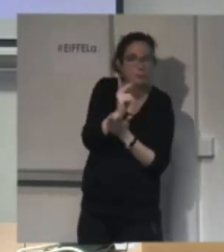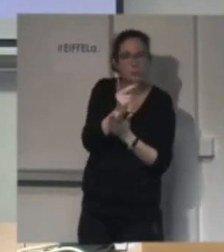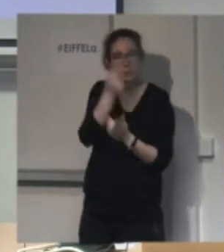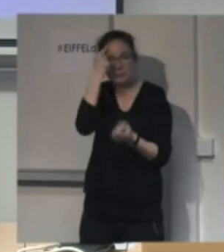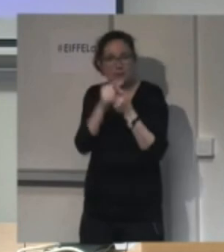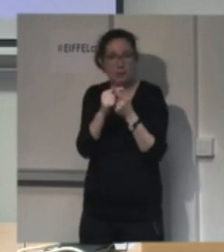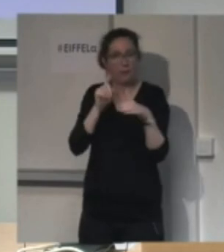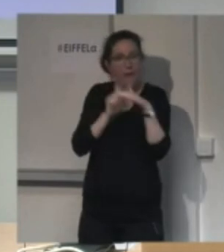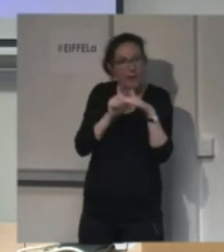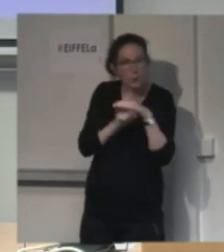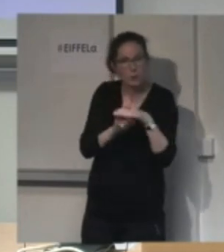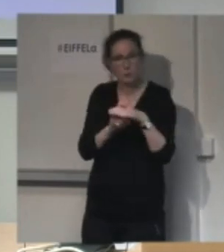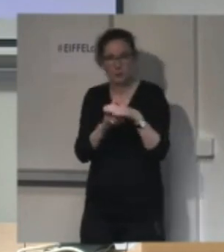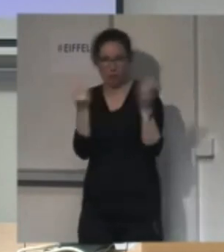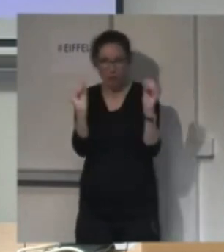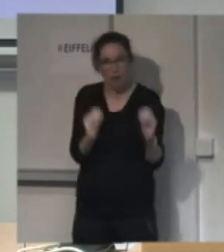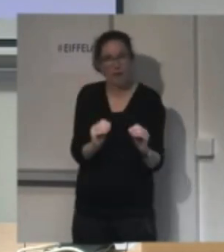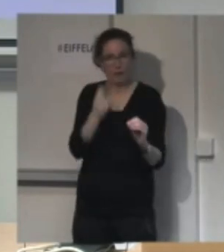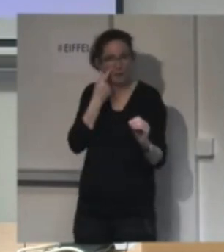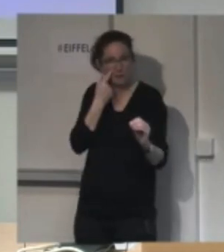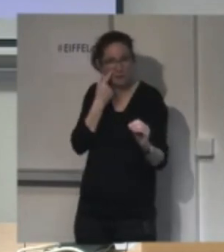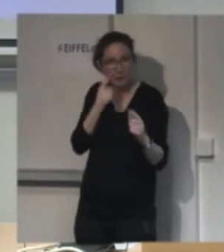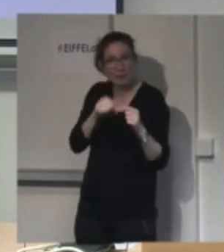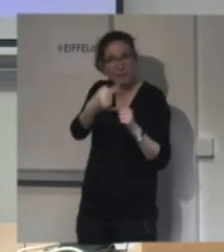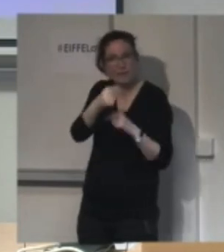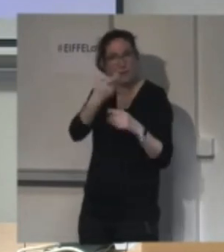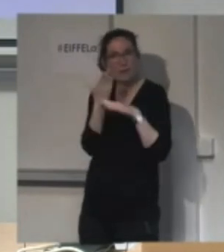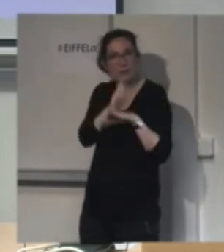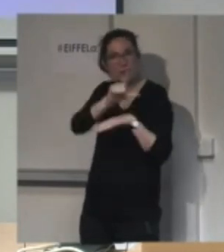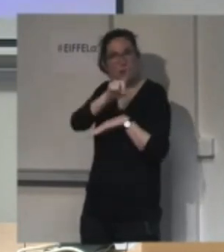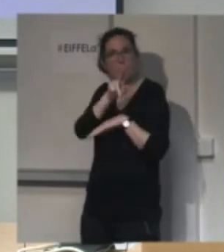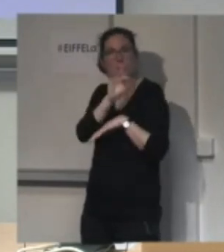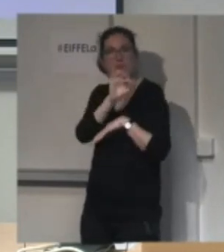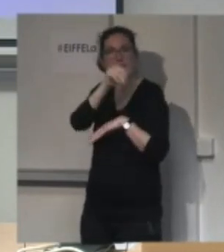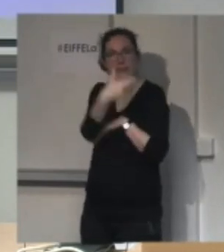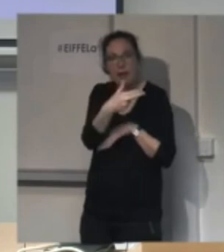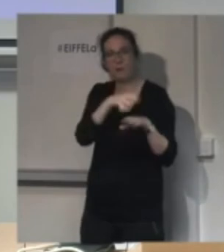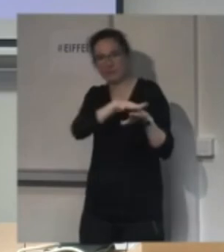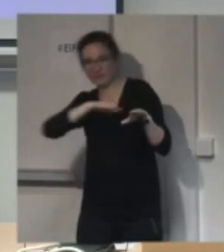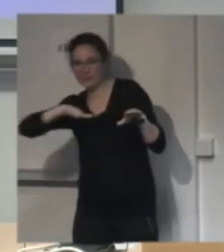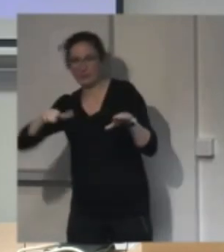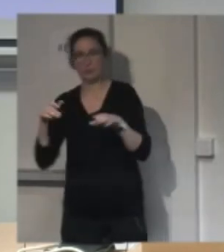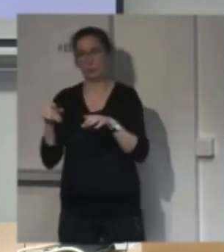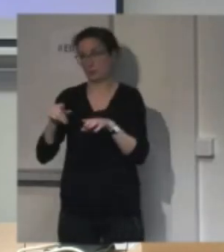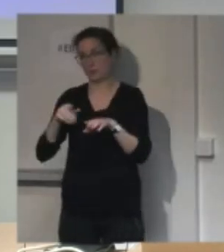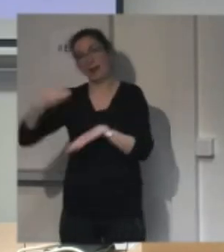Elle va vous expliquer à quel point c'est complémentaire. Et puis l'accessibilité par le sous-titrage et la transcription par MFP.